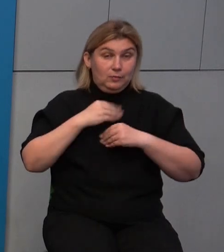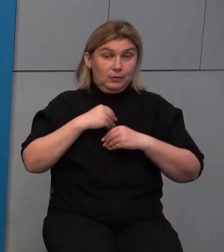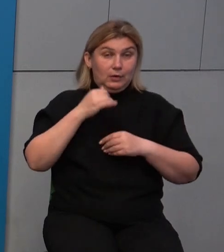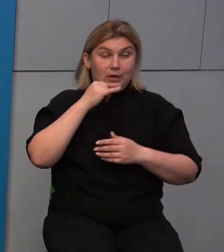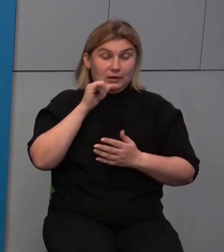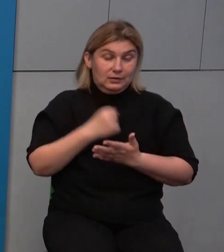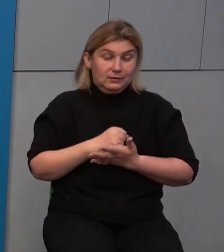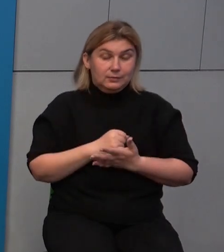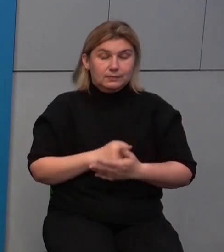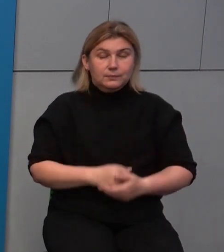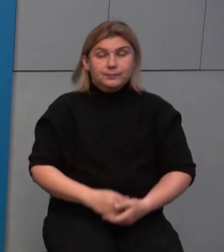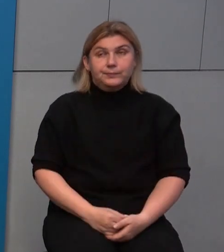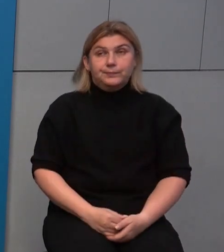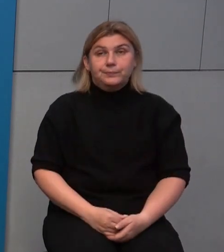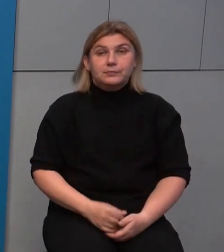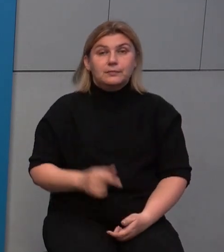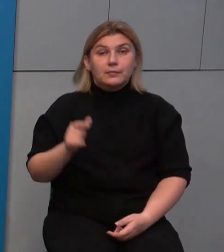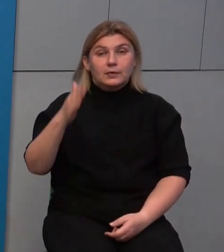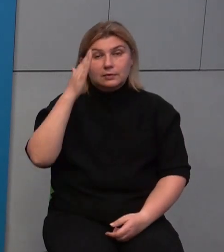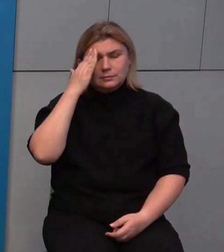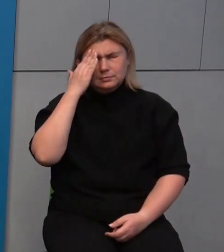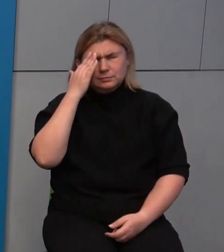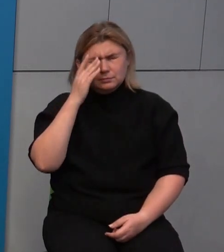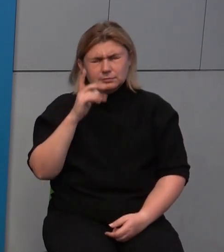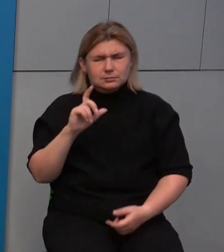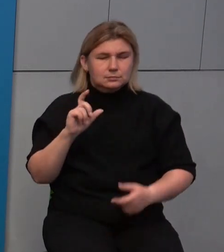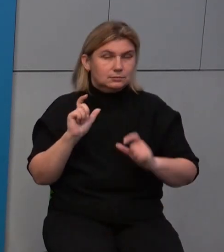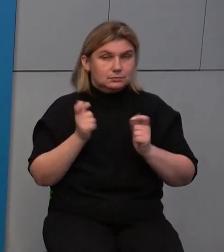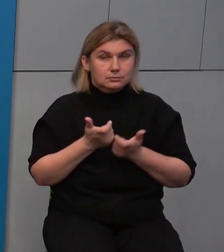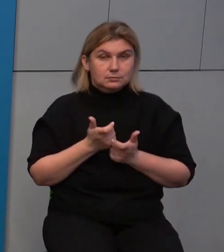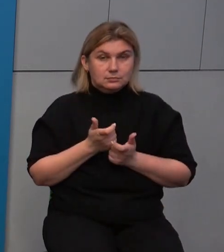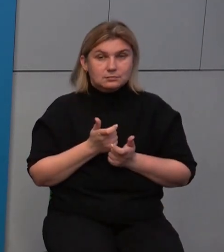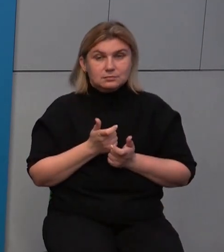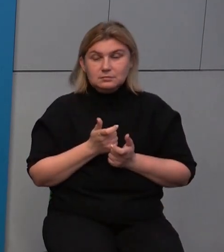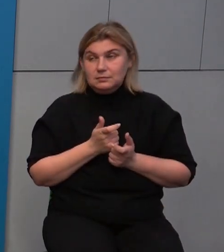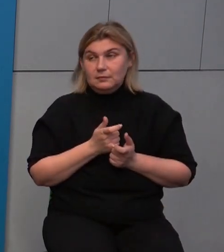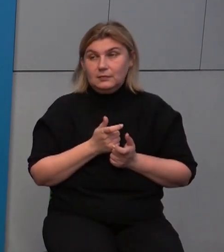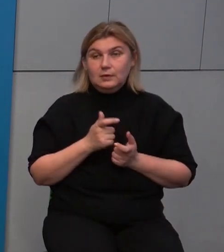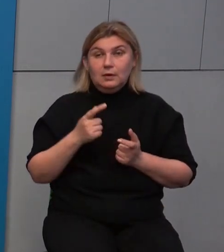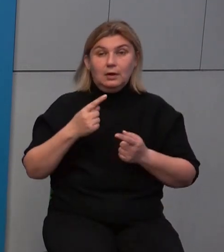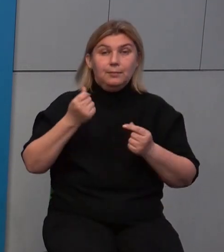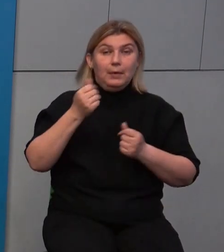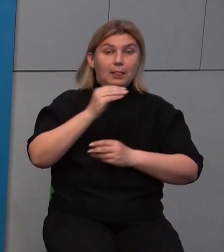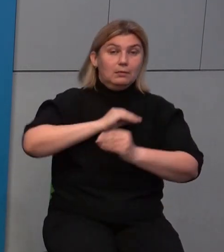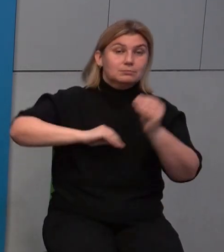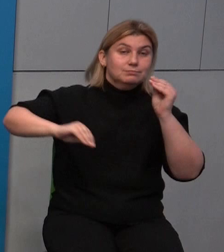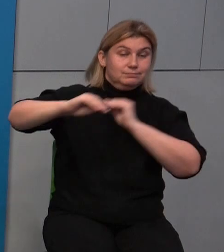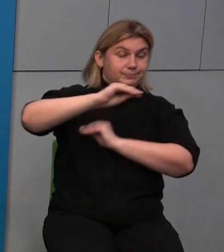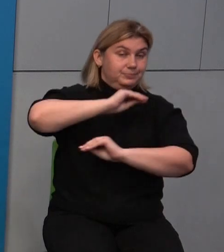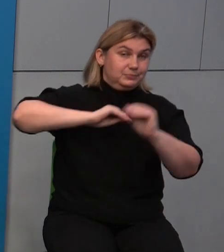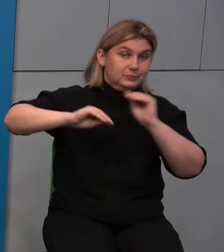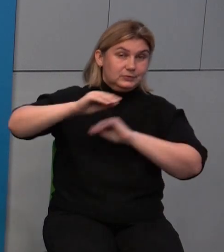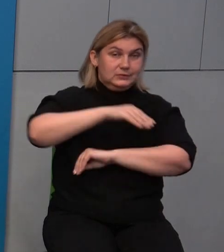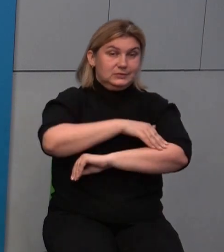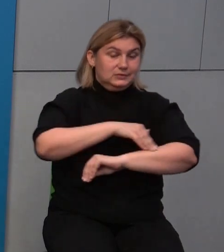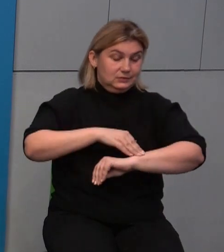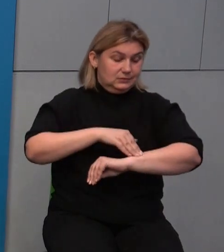I ona się jakoś domyśliła, że coś jest z tym obiegiem gotówki za granicą